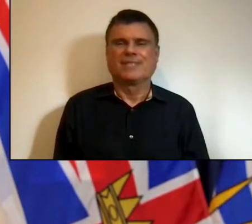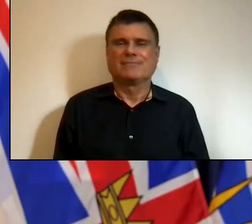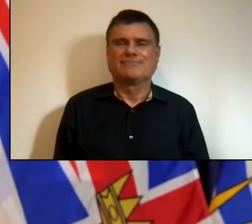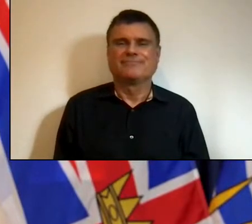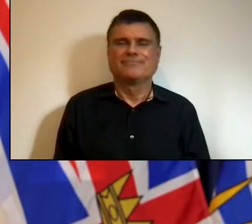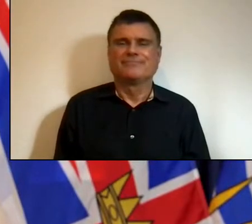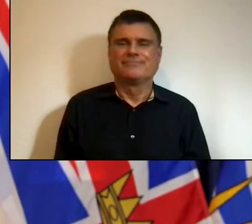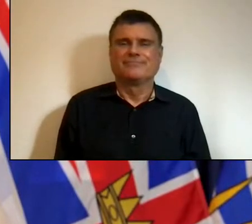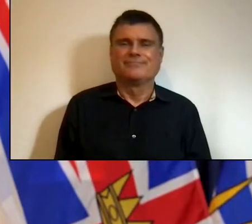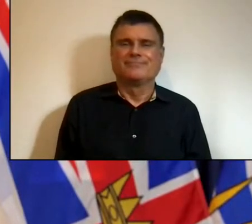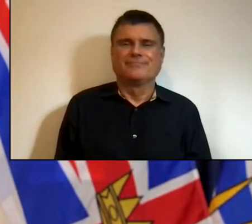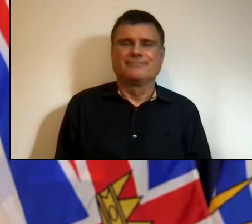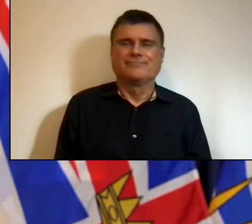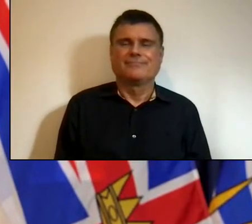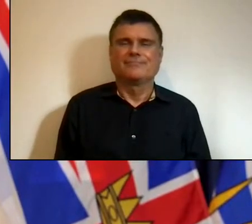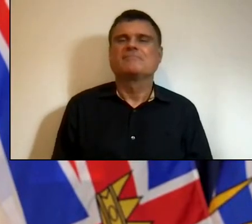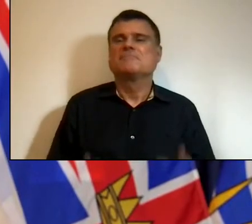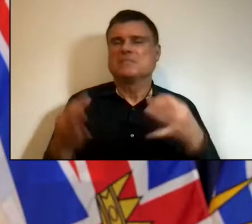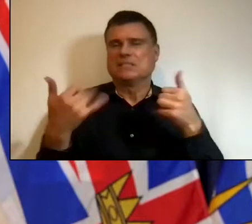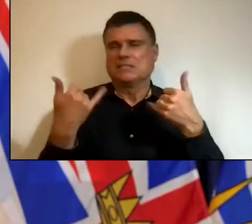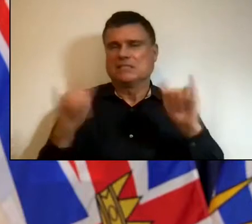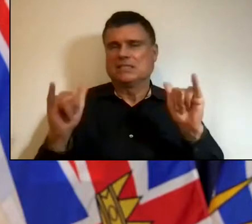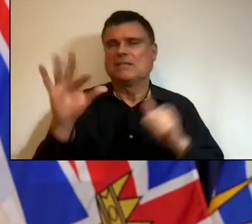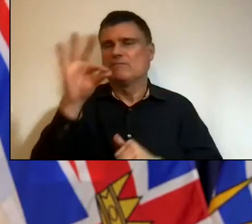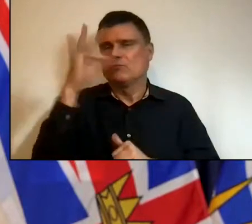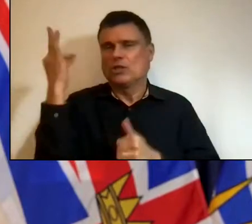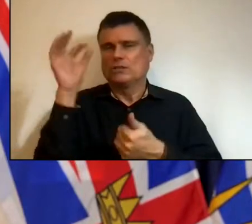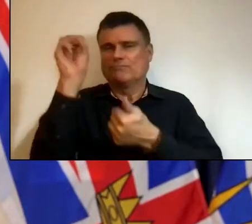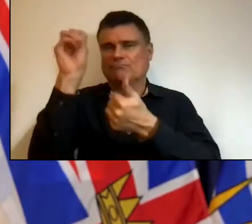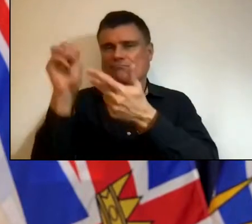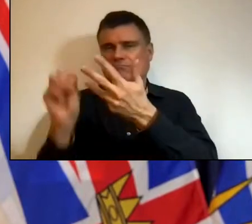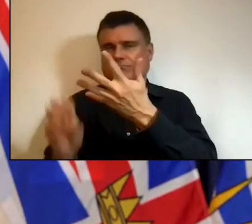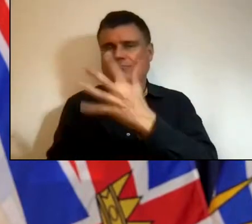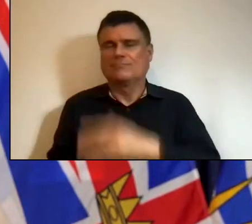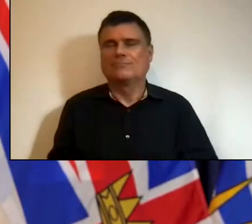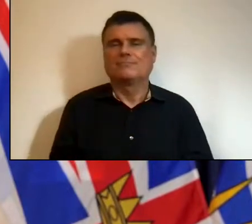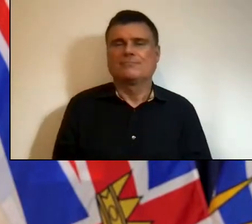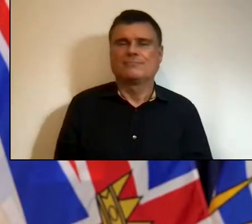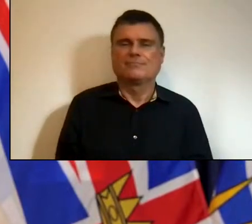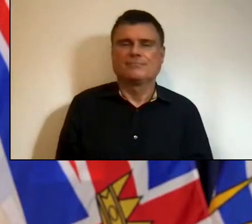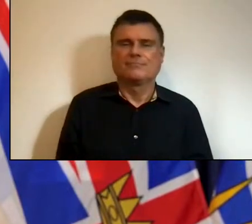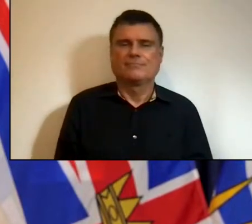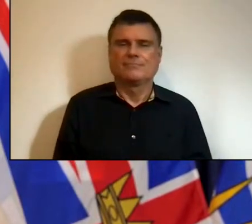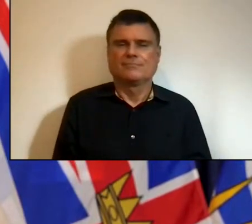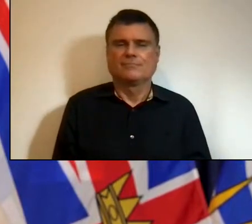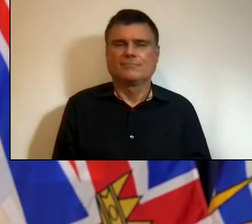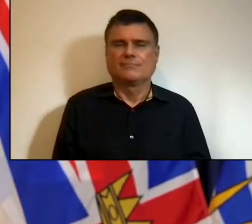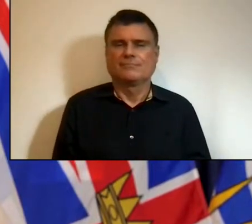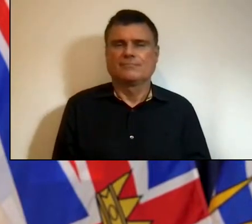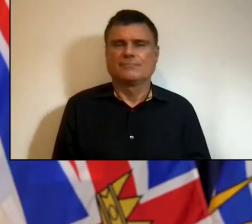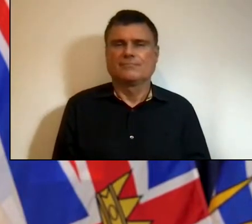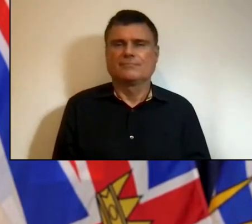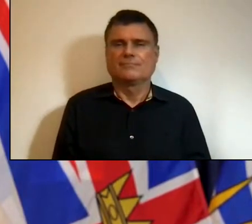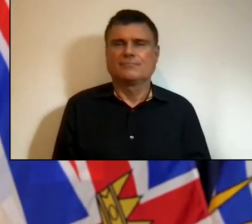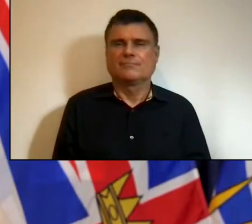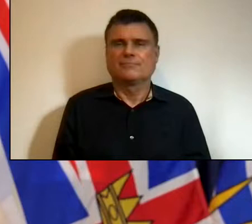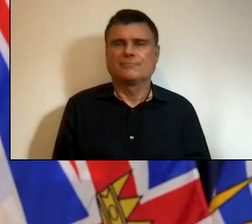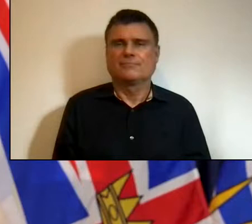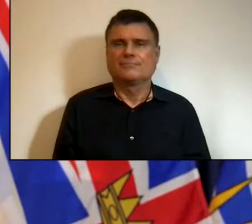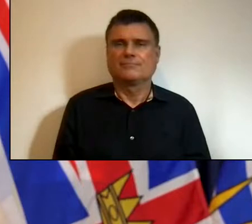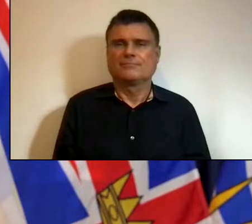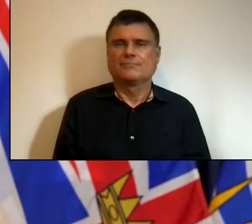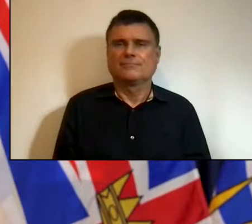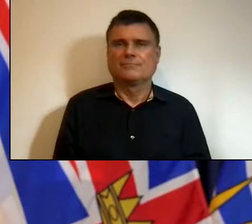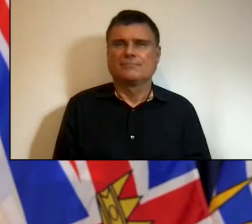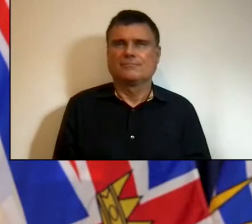until you doTout le monde à à cl